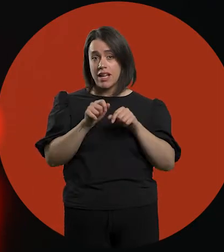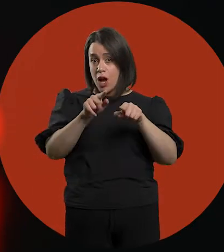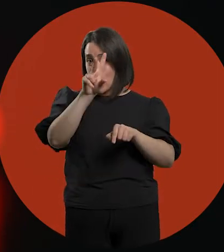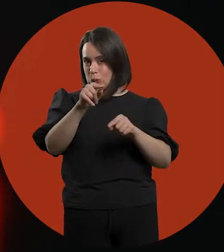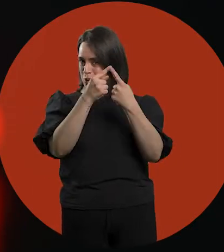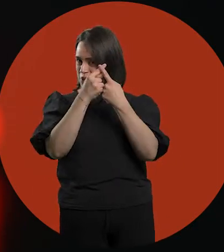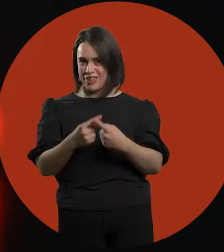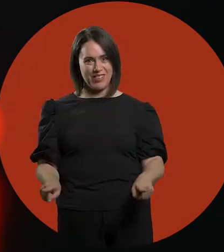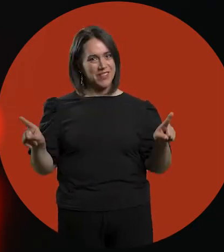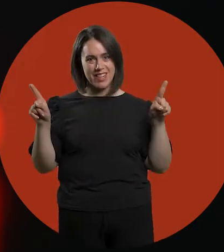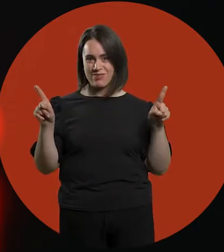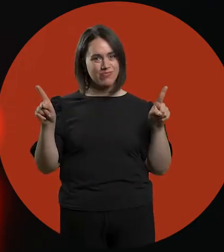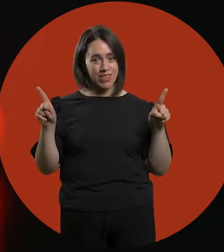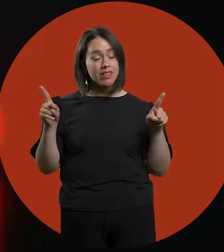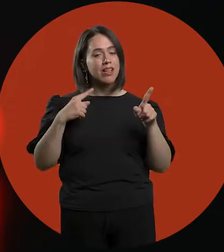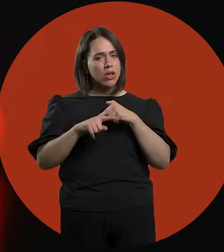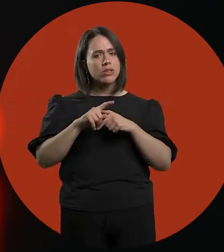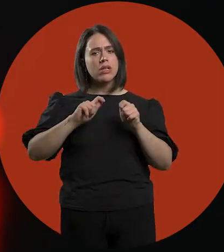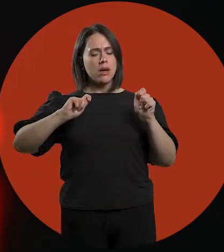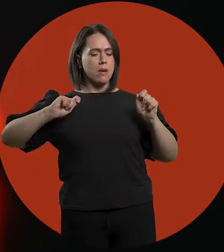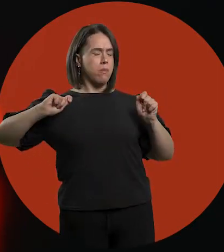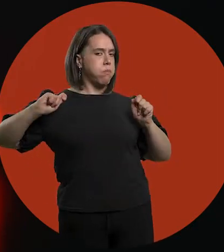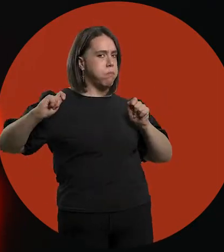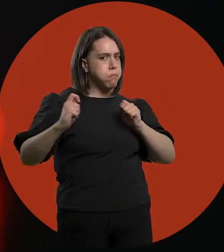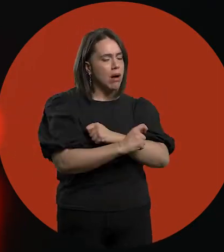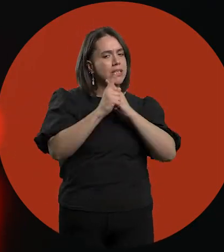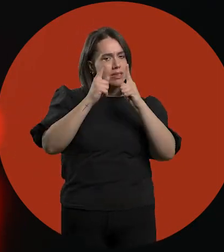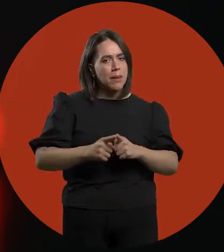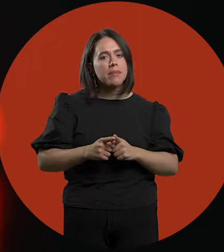Entonces, fue un cambio también en conducta general,